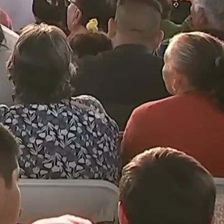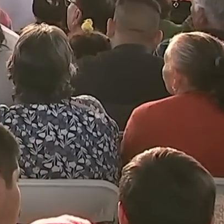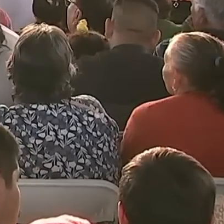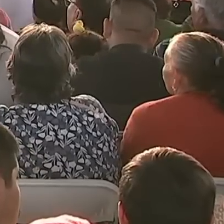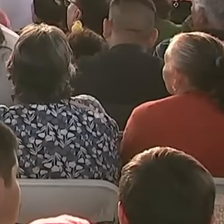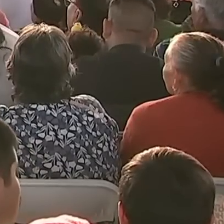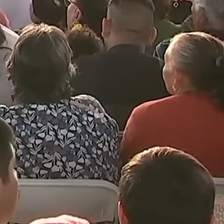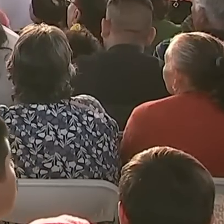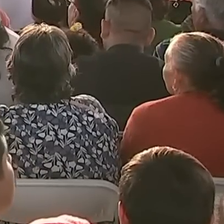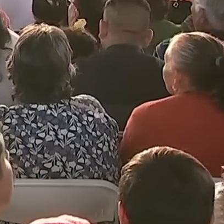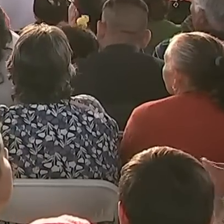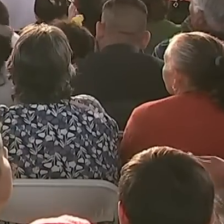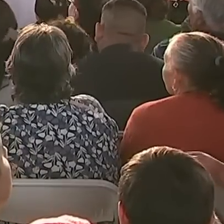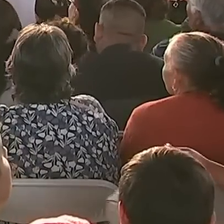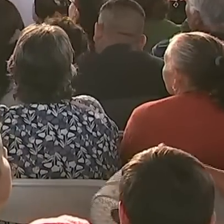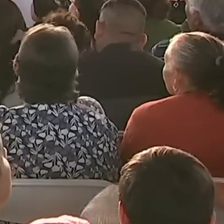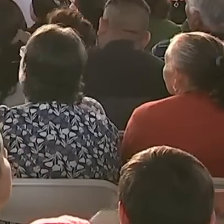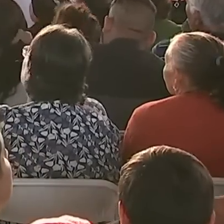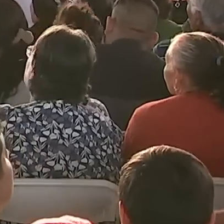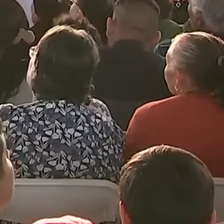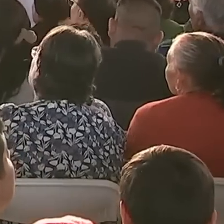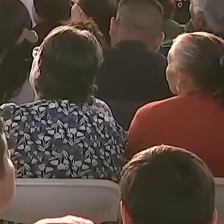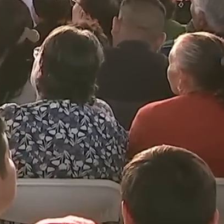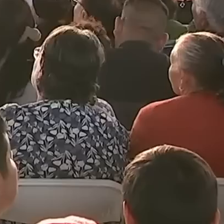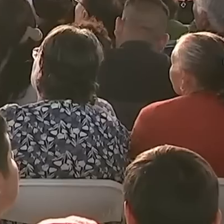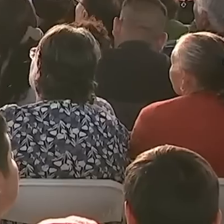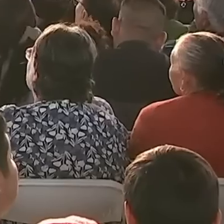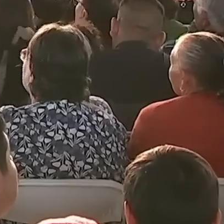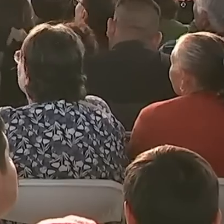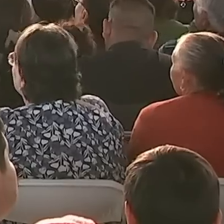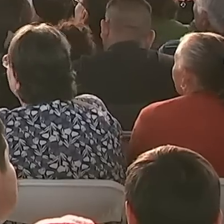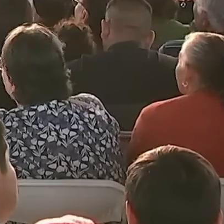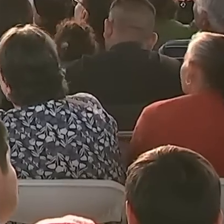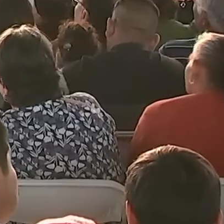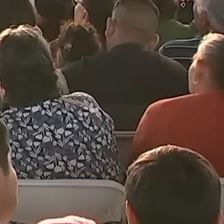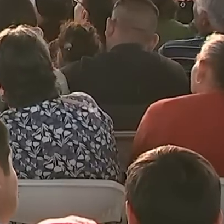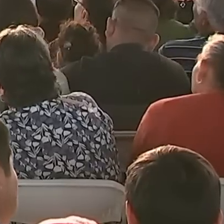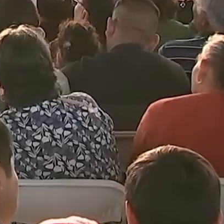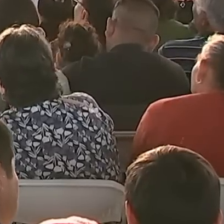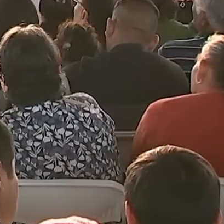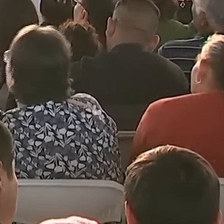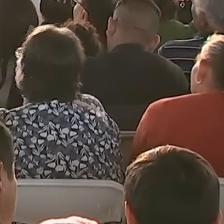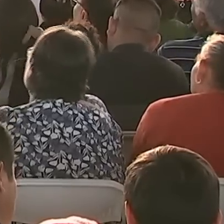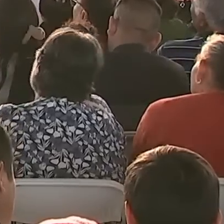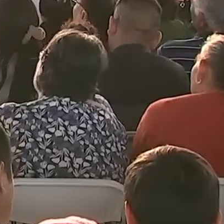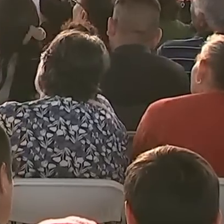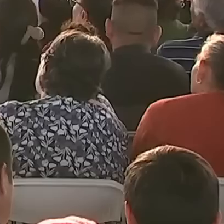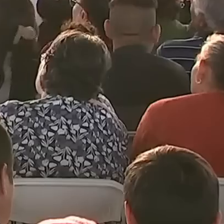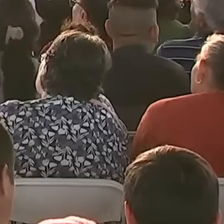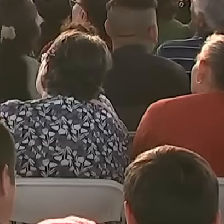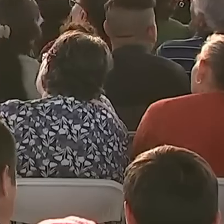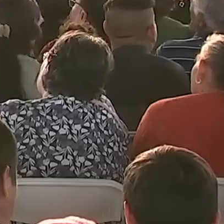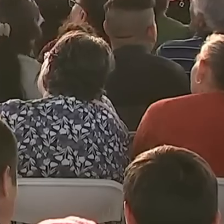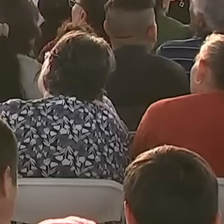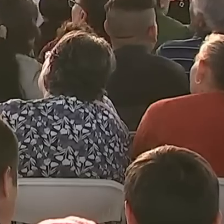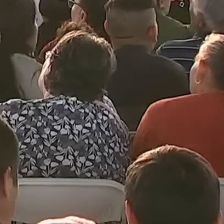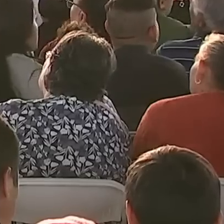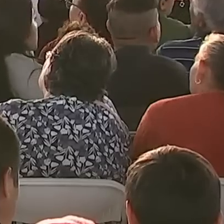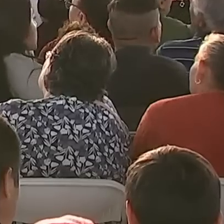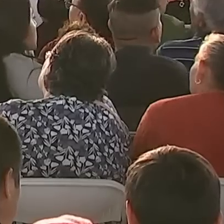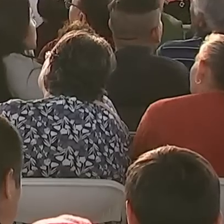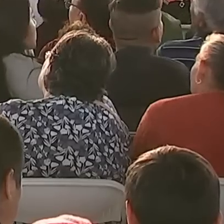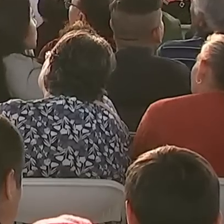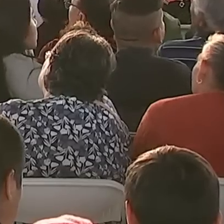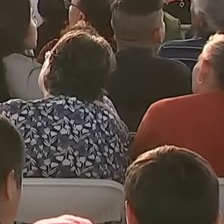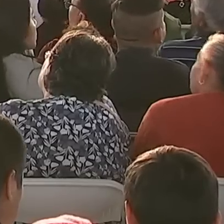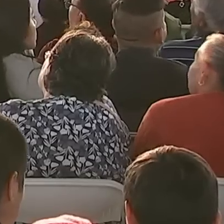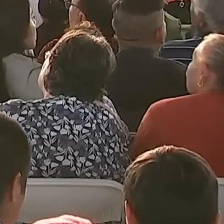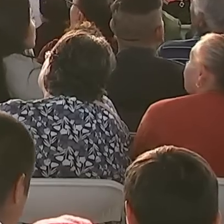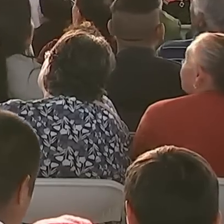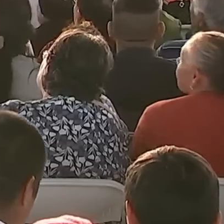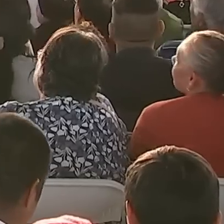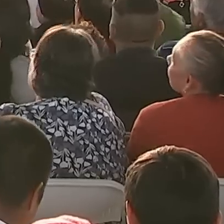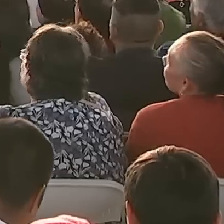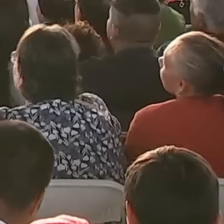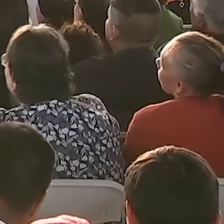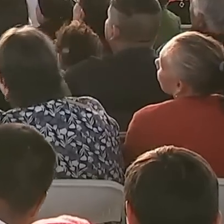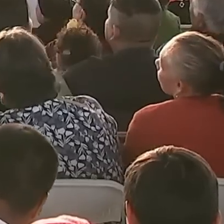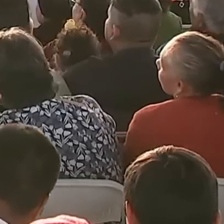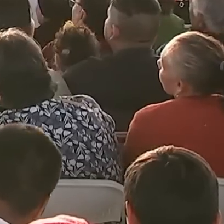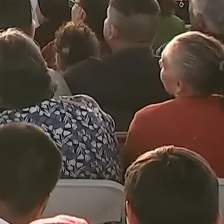todos Buenas tardes a todos [Aplausos]